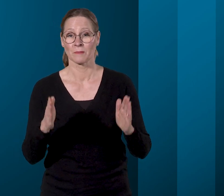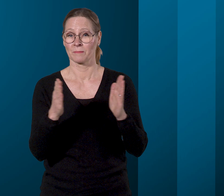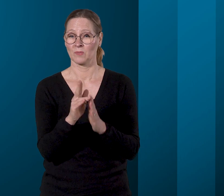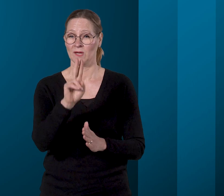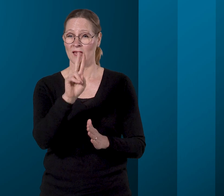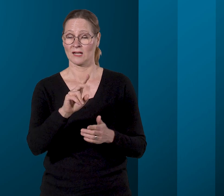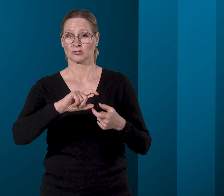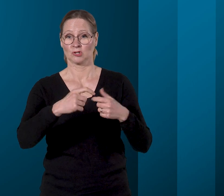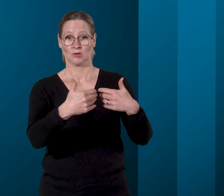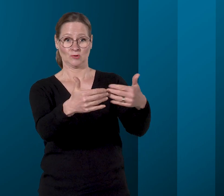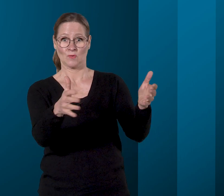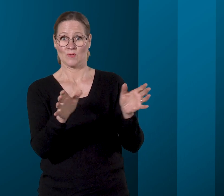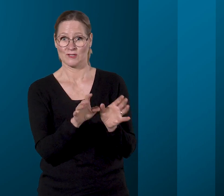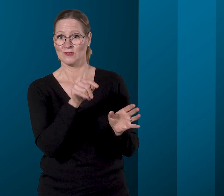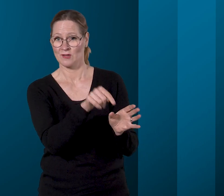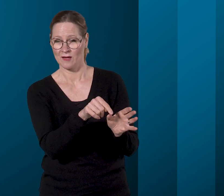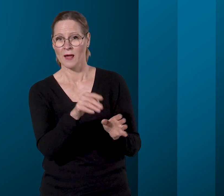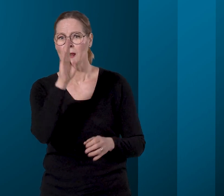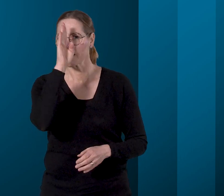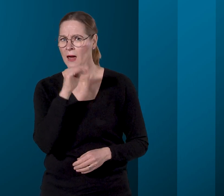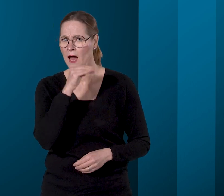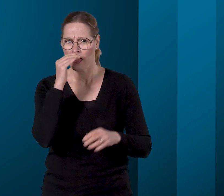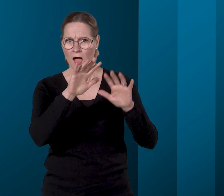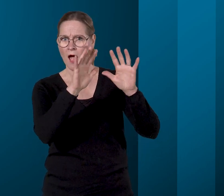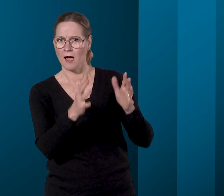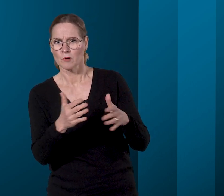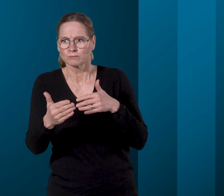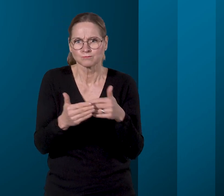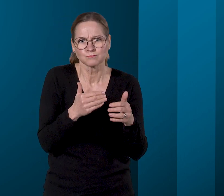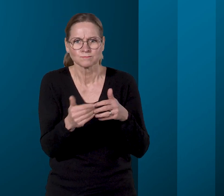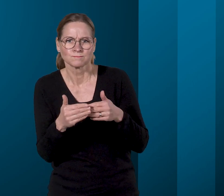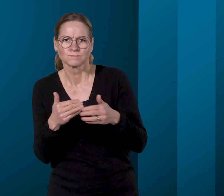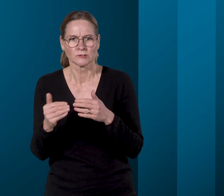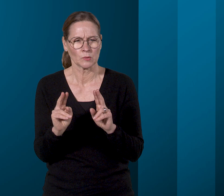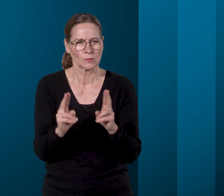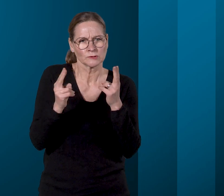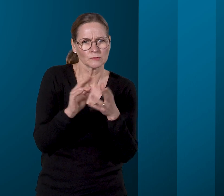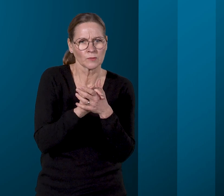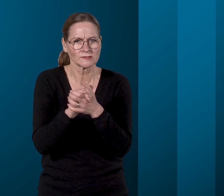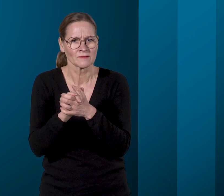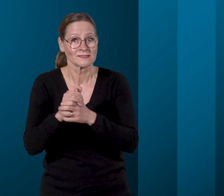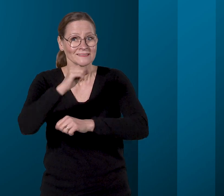jossa Nalle-hahmo touhuaa uusien ystäviensä Jarlin ja Olgan kanssa -